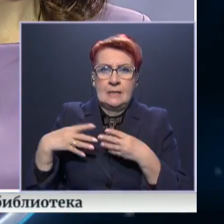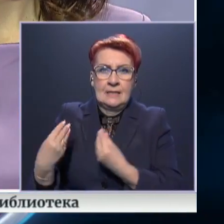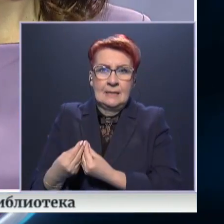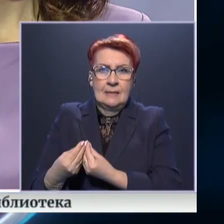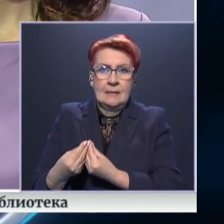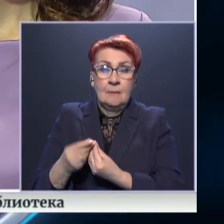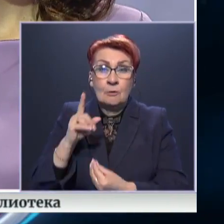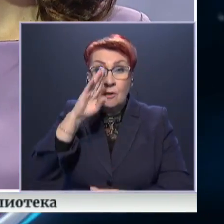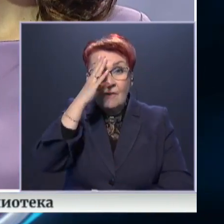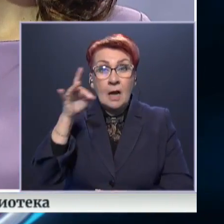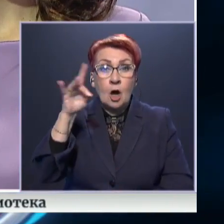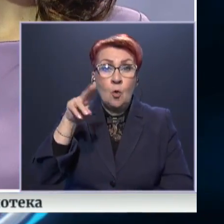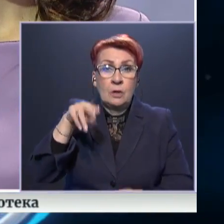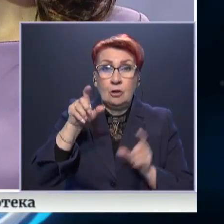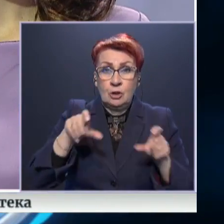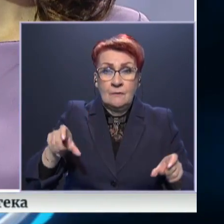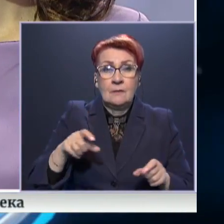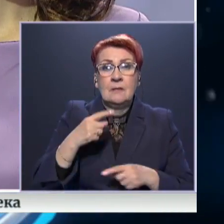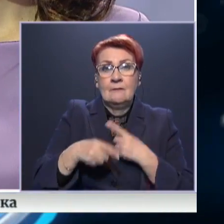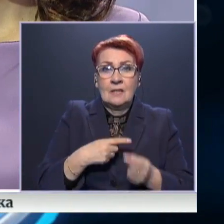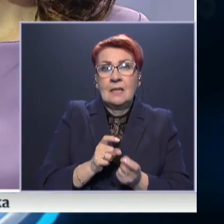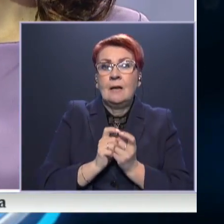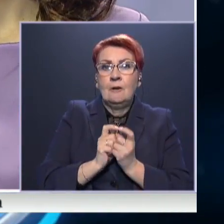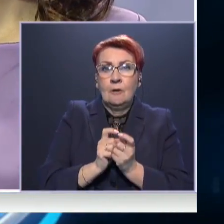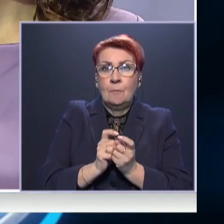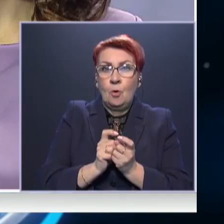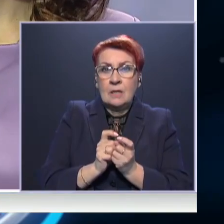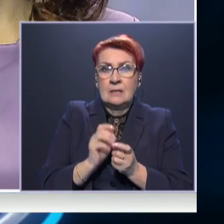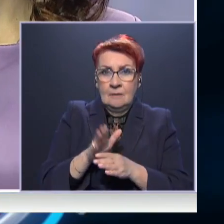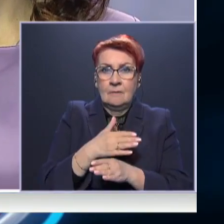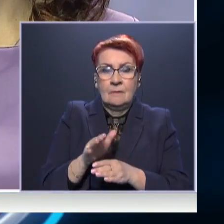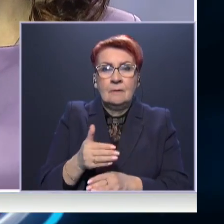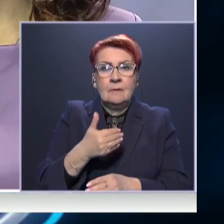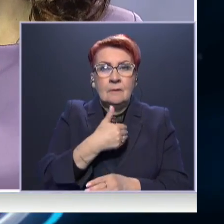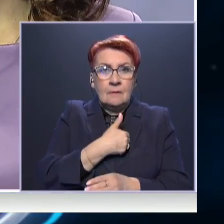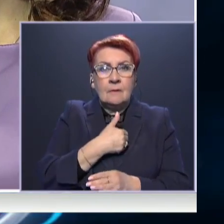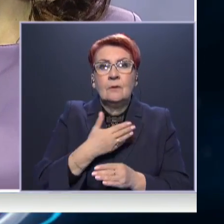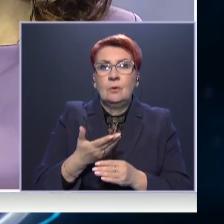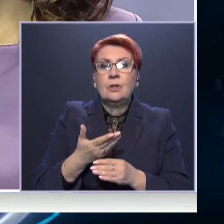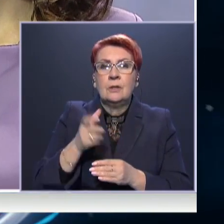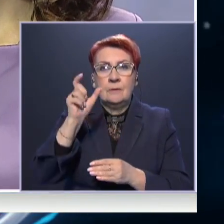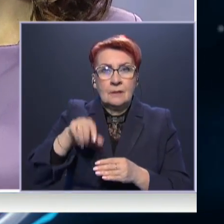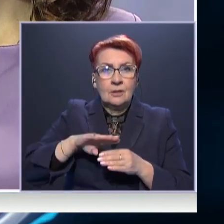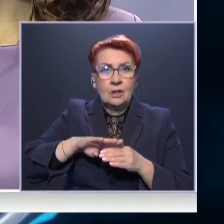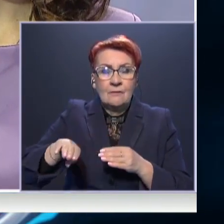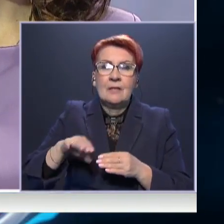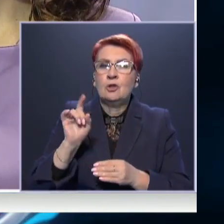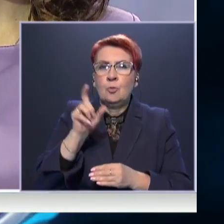рода человеческого всегда борется против единства он хочет Выделить человека поставить эгоизм в центр